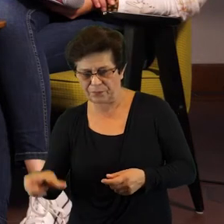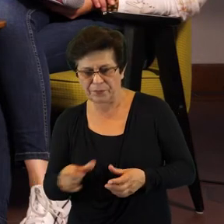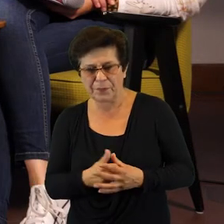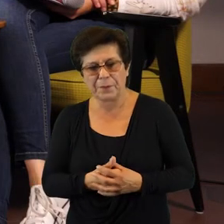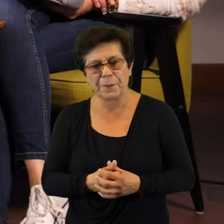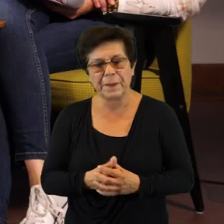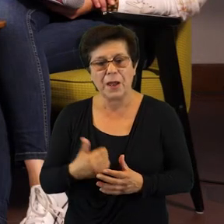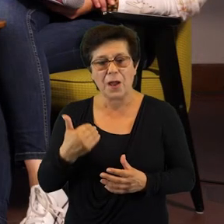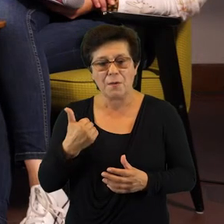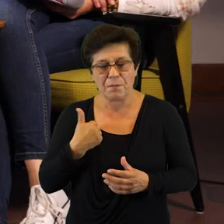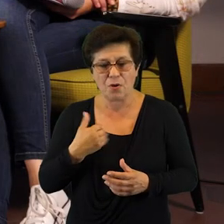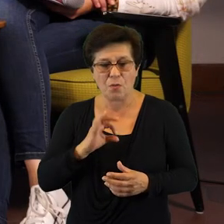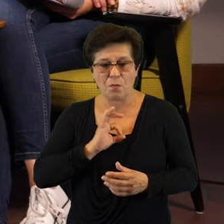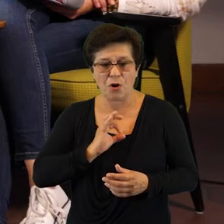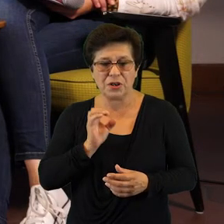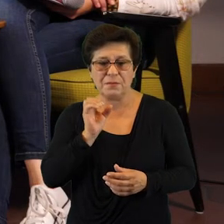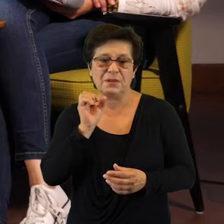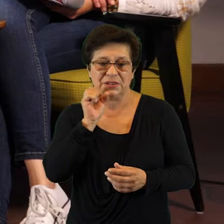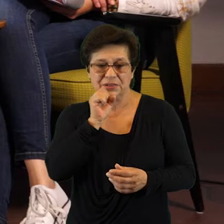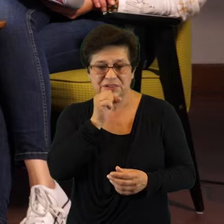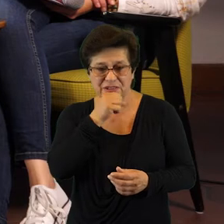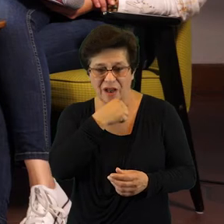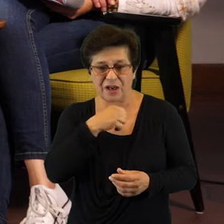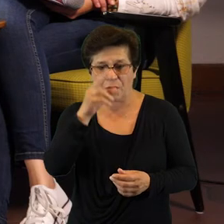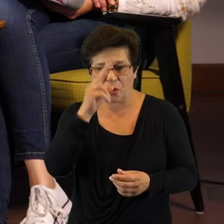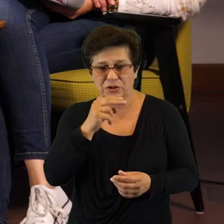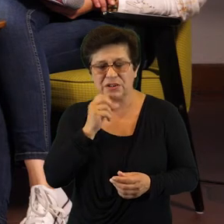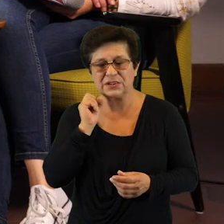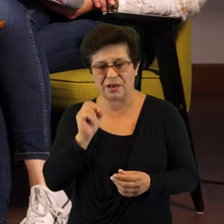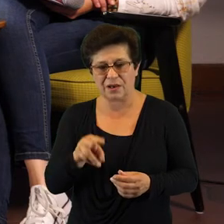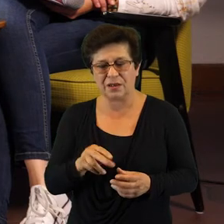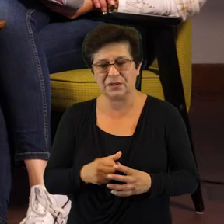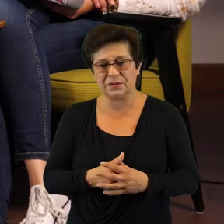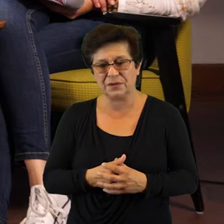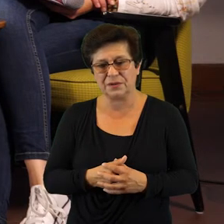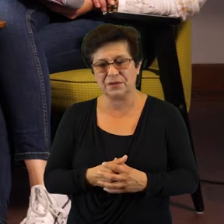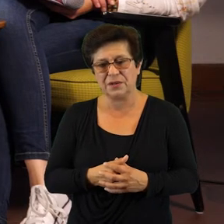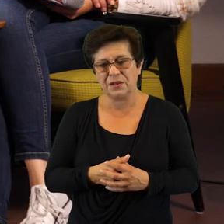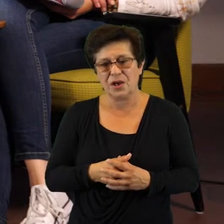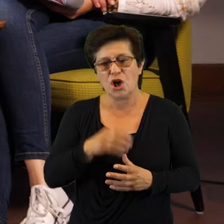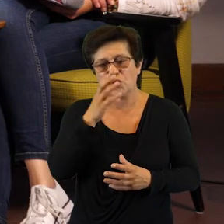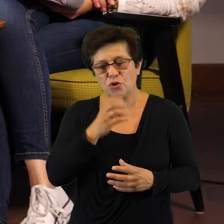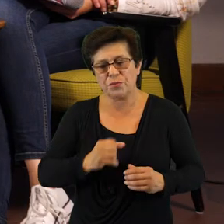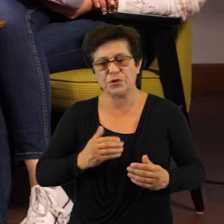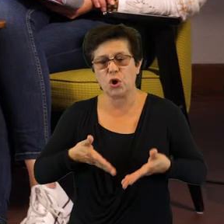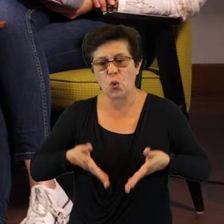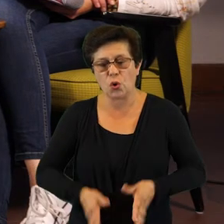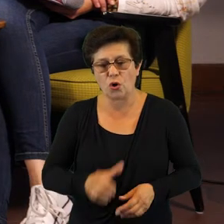był moim zdaniem pan Stanisław, ojciec. Absolutnie tak. Antoni Słonimski urodził się w rodzinie,